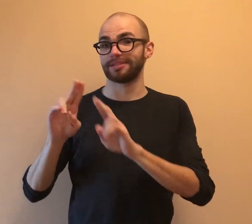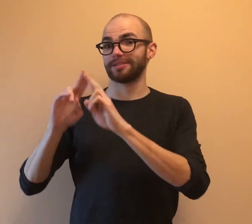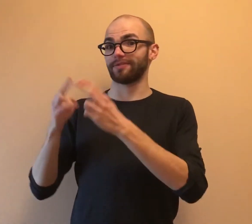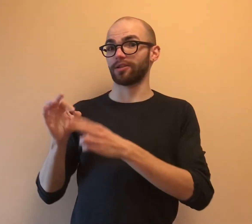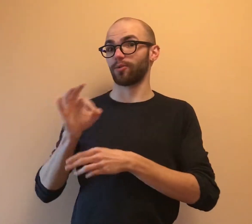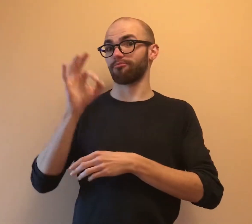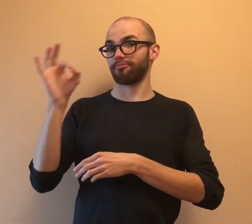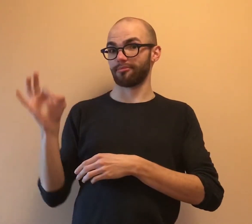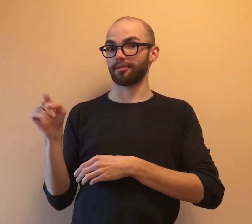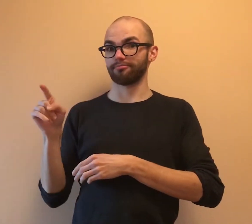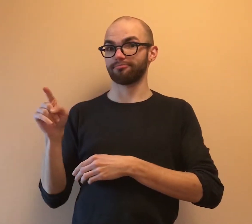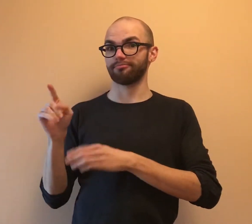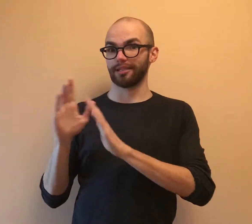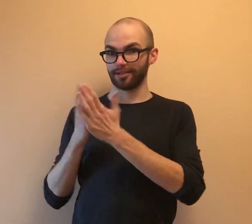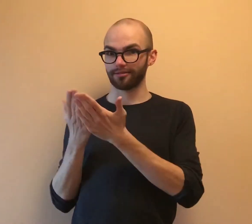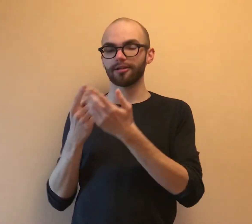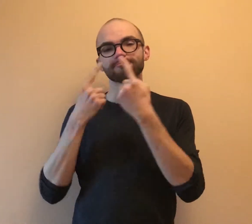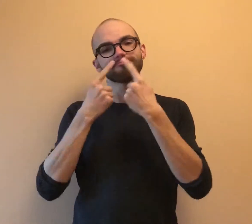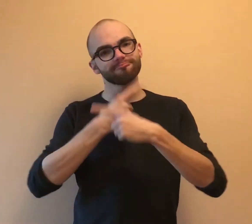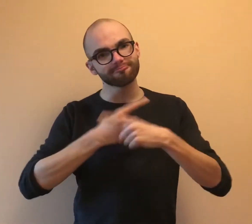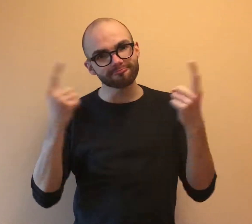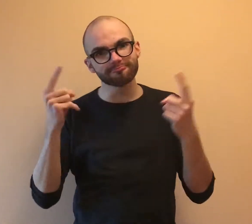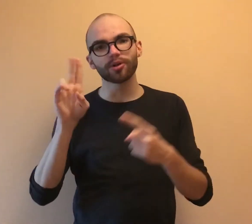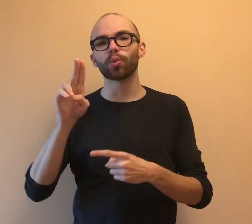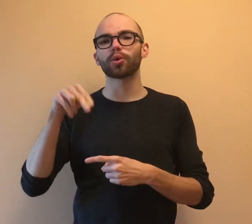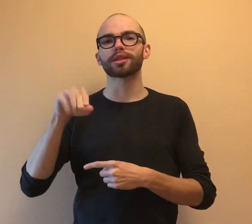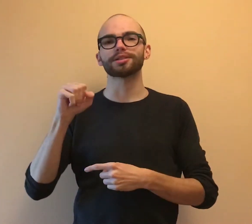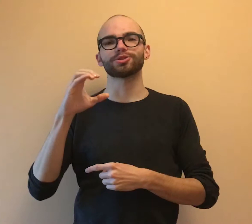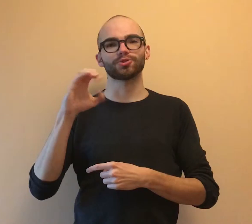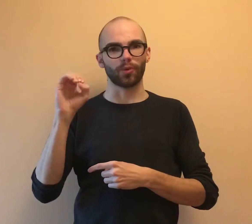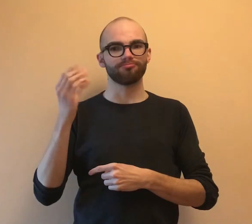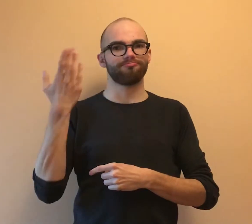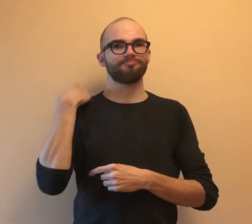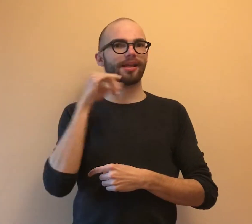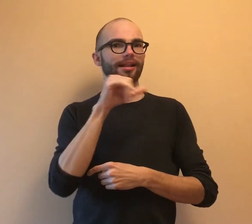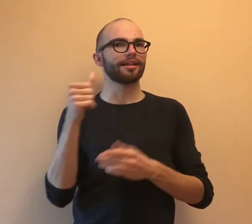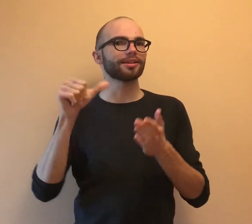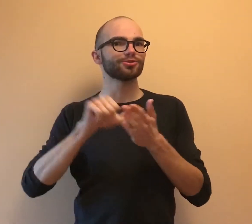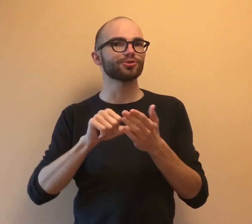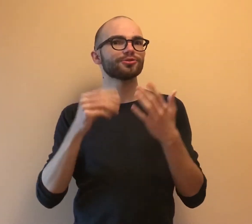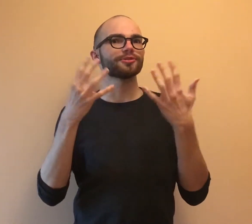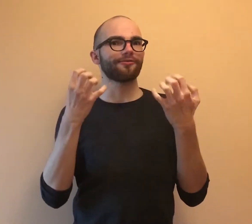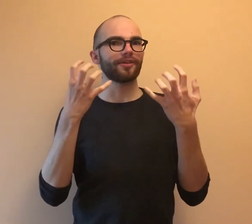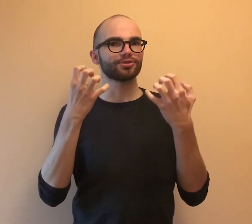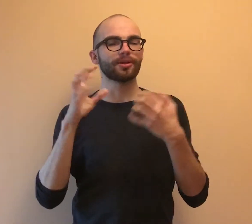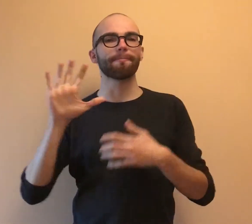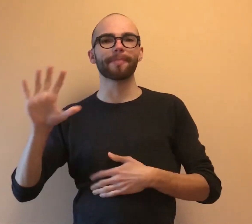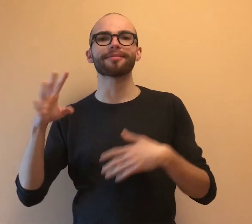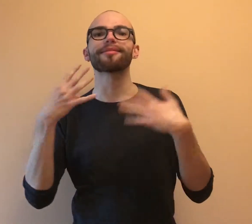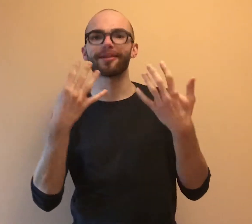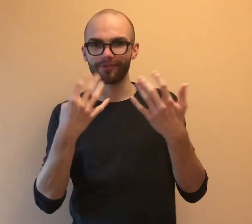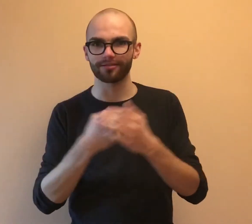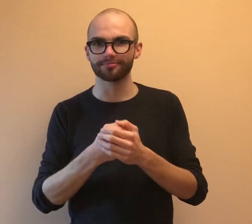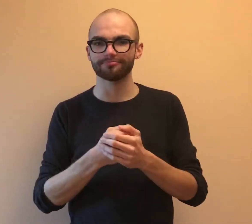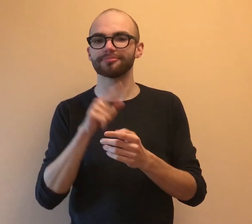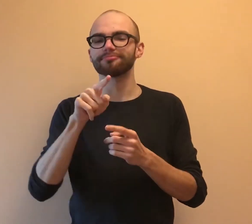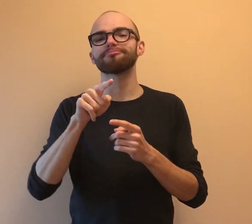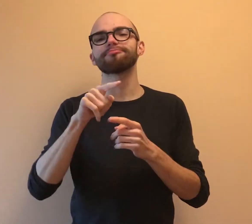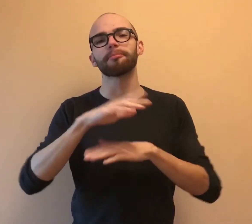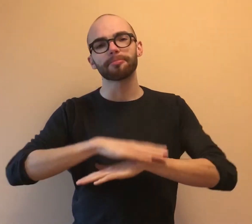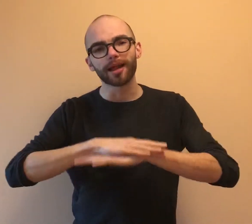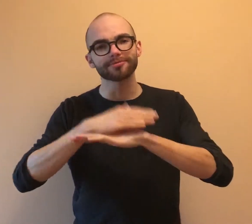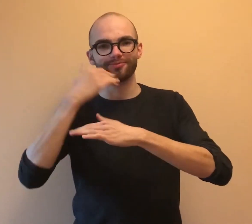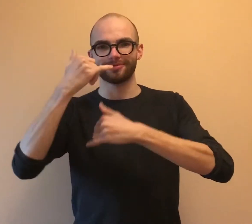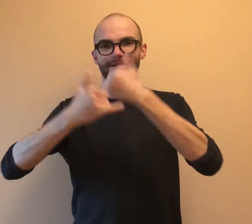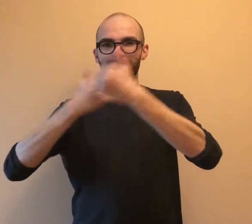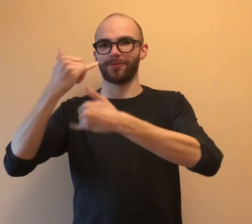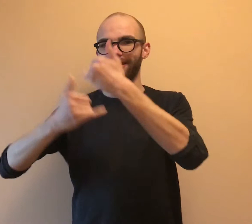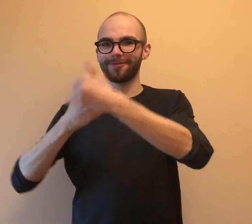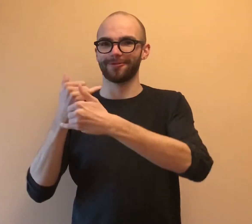Svetovni dan knjige je razglasil UNESCO leta 1995 in praznuje vsako leto.